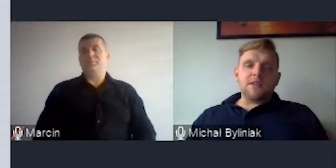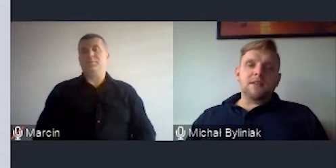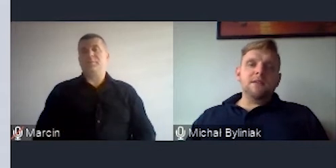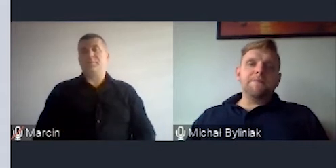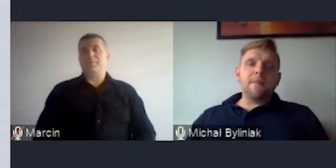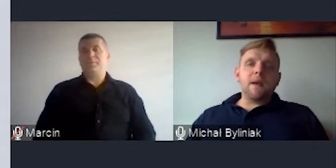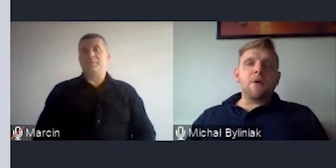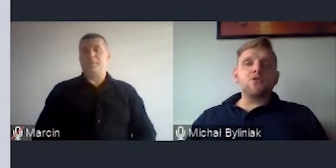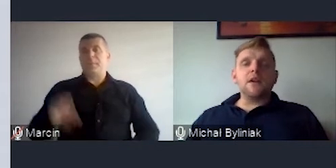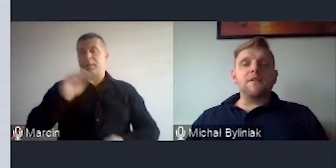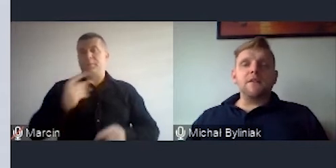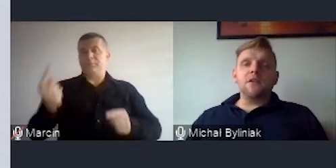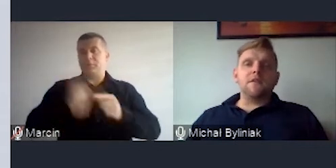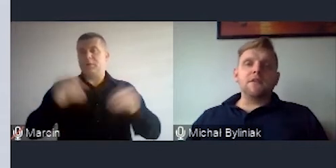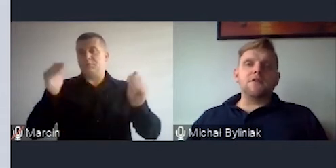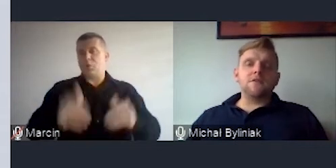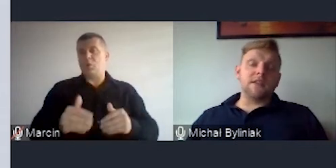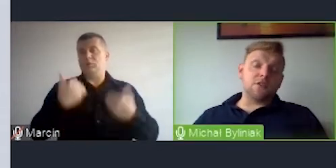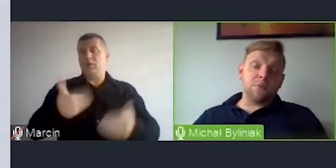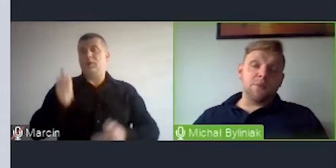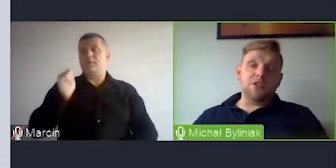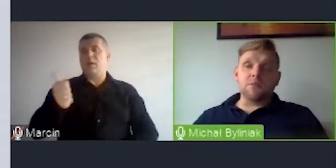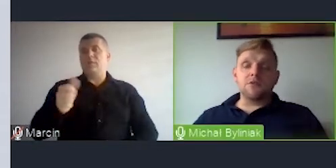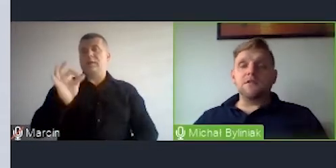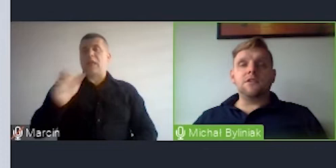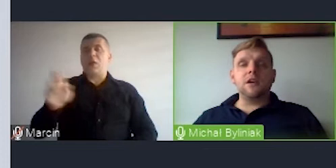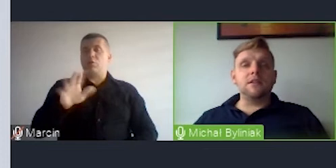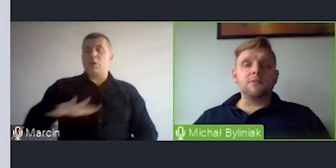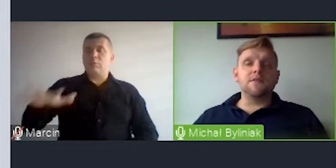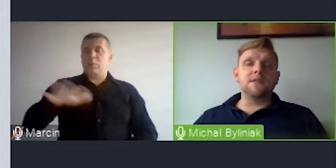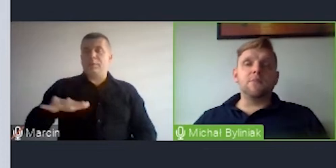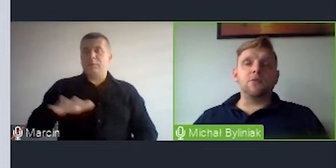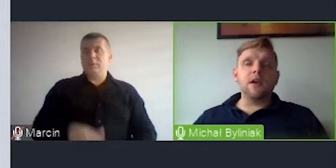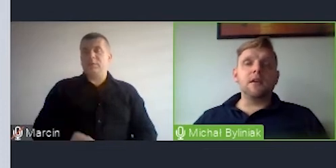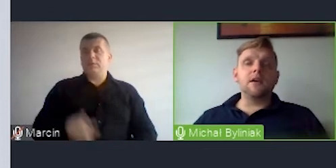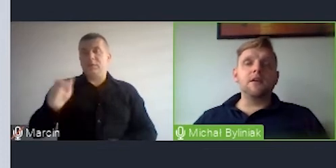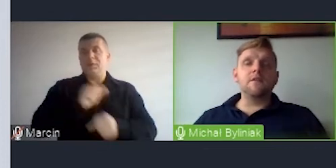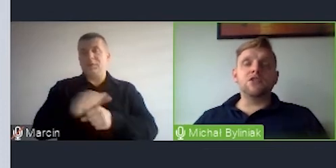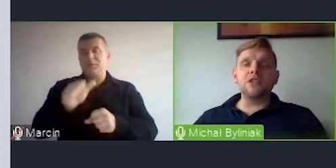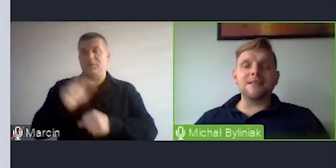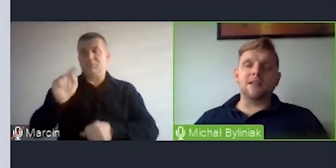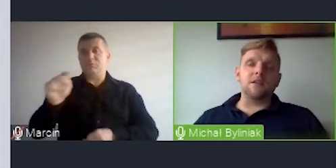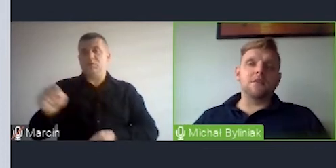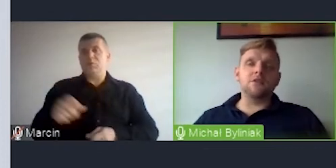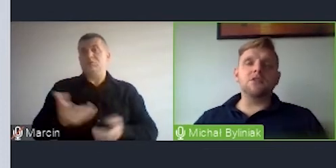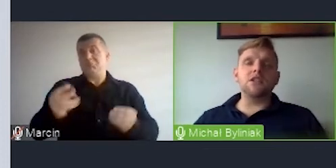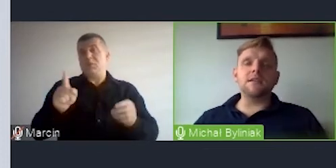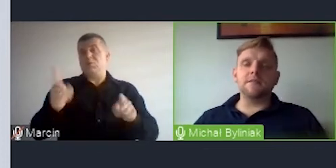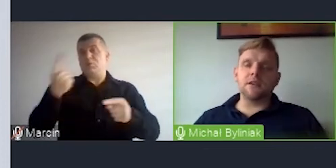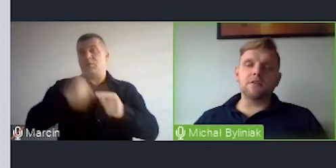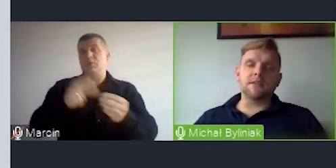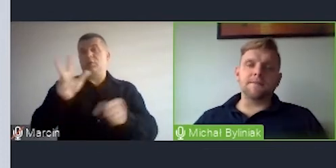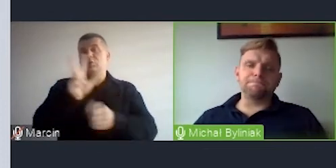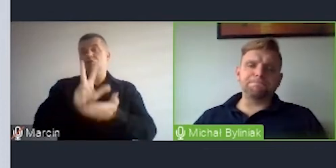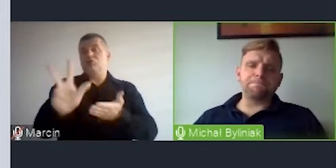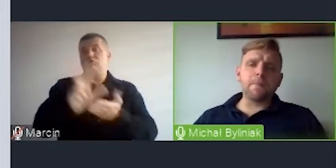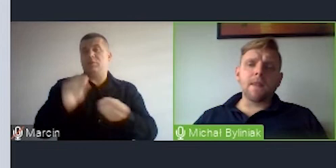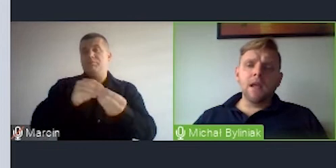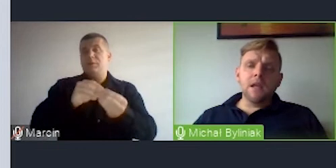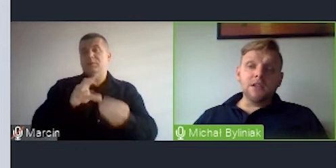Poza tym, można kwalifikować w sektorze publicznym oczywiści, tam gdzie występuje, „trzynastki”, czyli trzynaste wynagrodzenie,